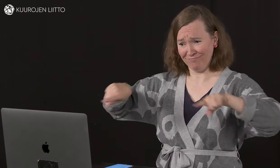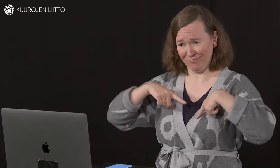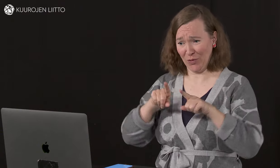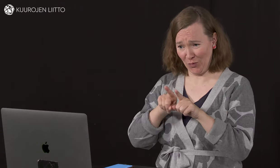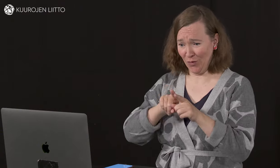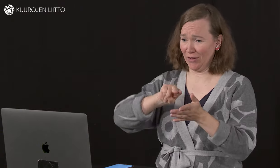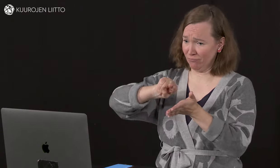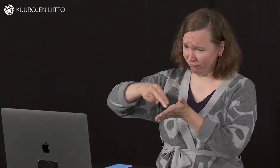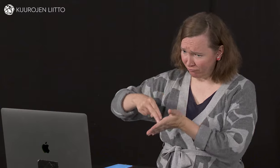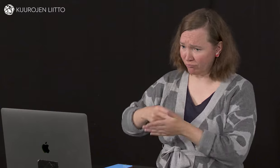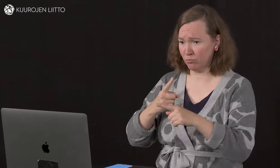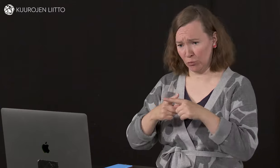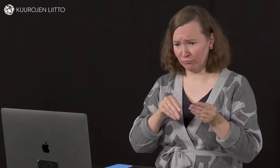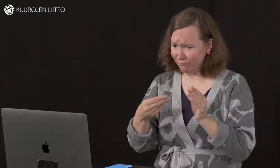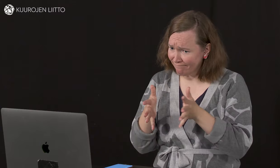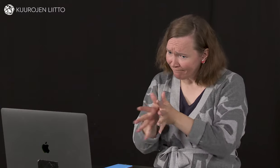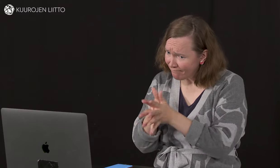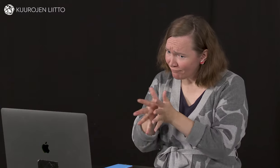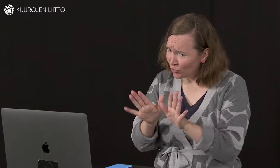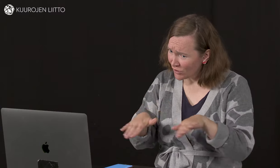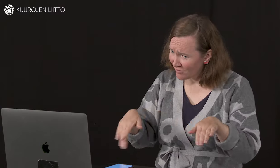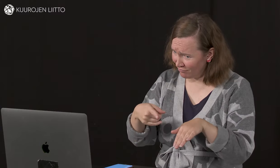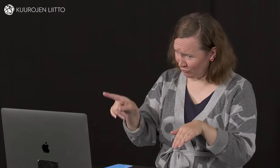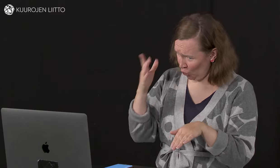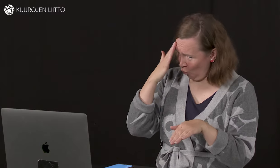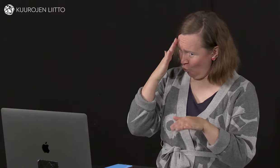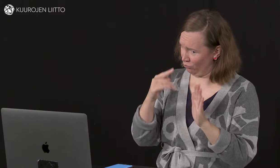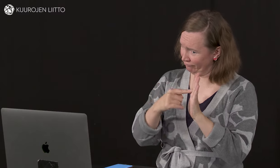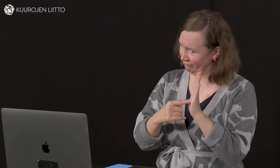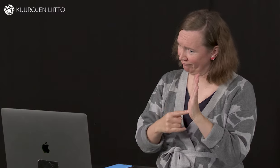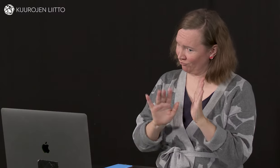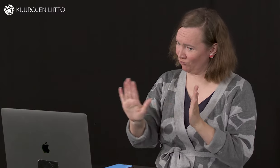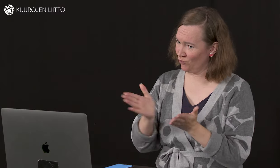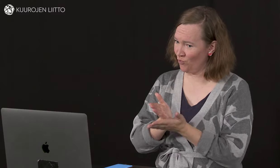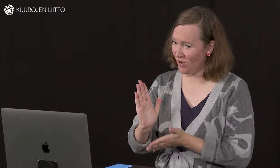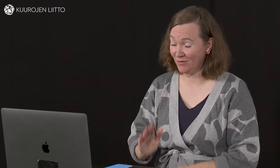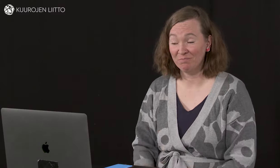allekirjoittaa sen ja kertoa lapsille heidän oikeuksistaan.